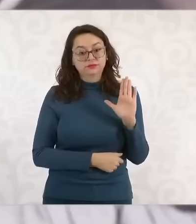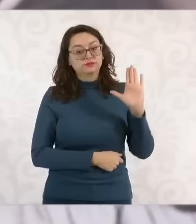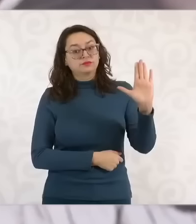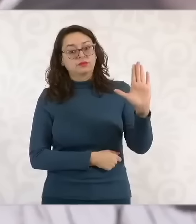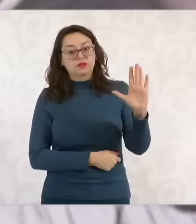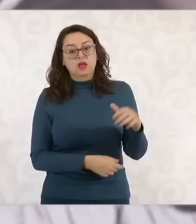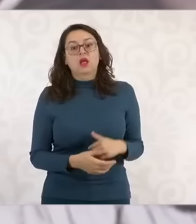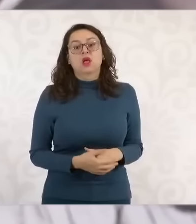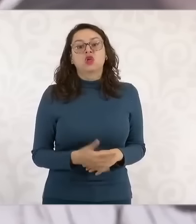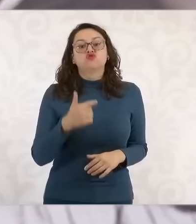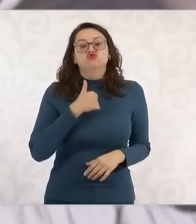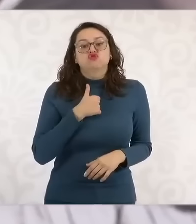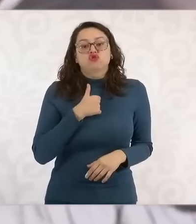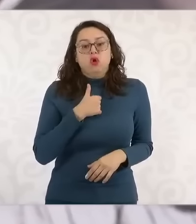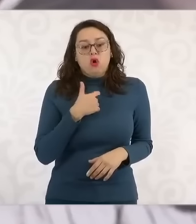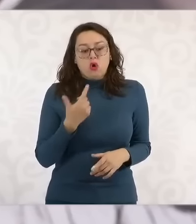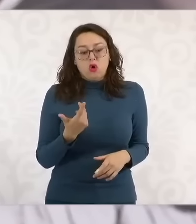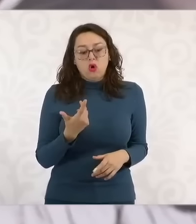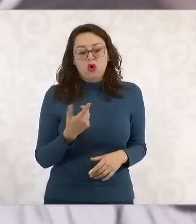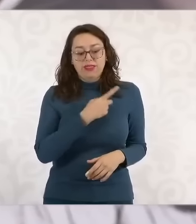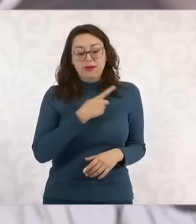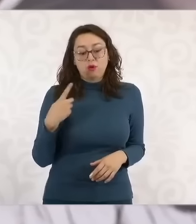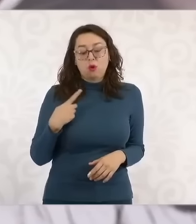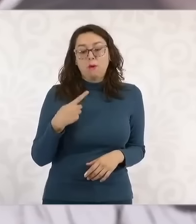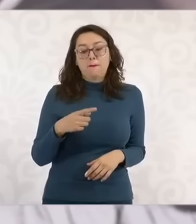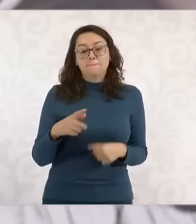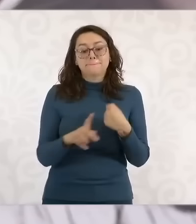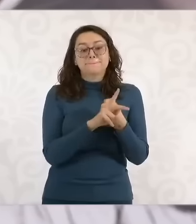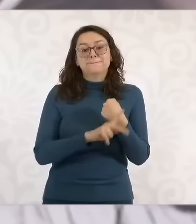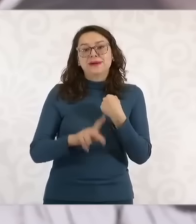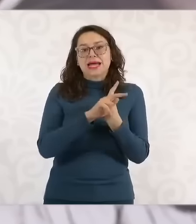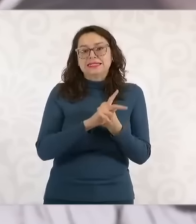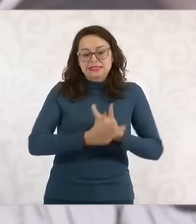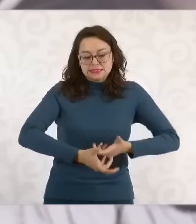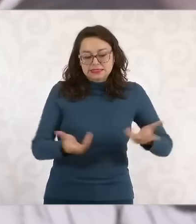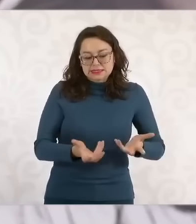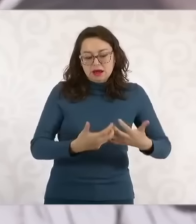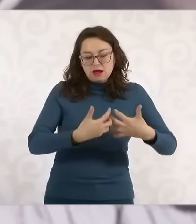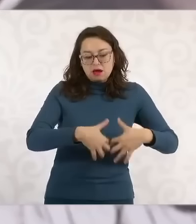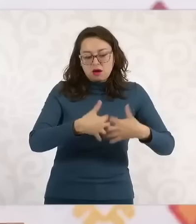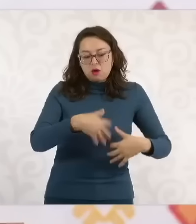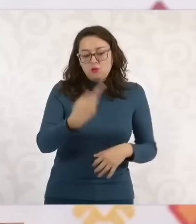produces las piezas, por ejemplo, de un automóvil y qué proporción debe tener de piezas fabricadas